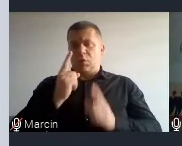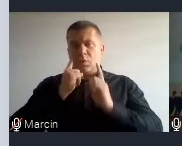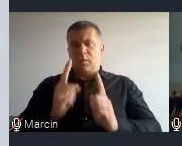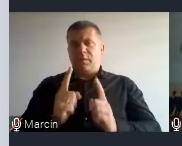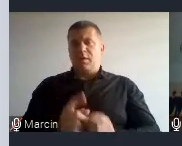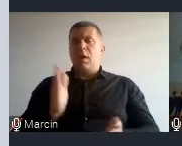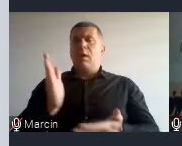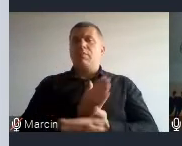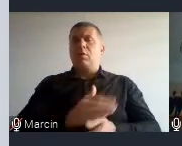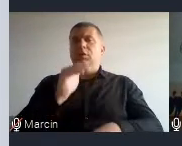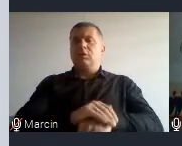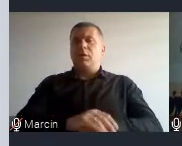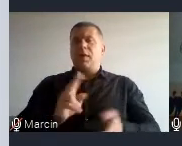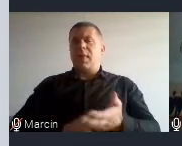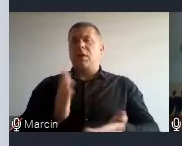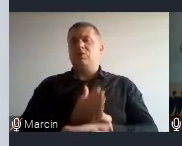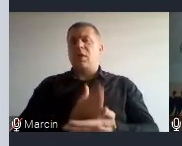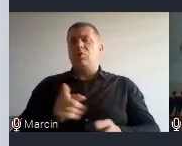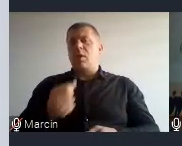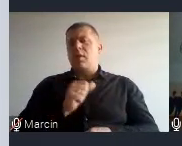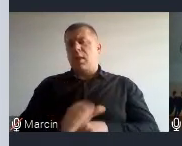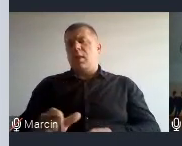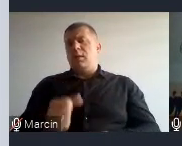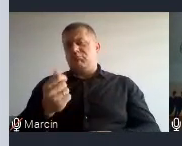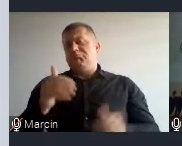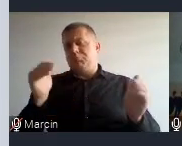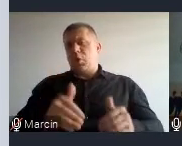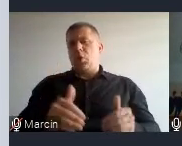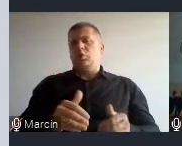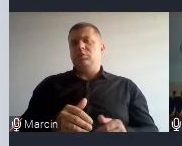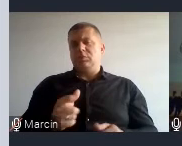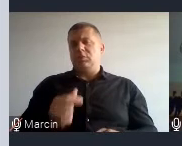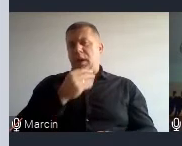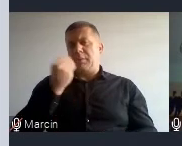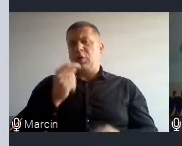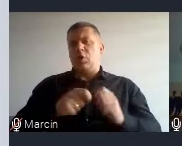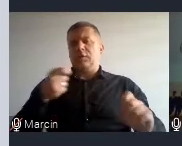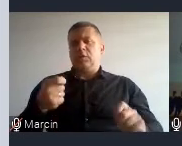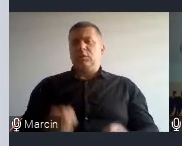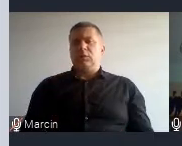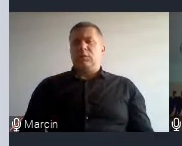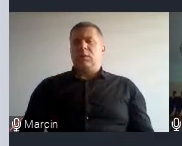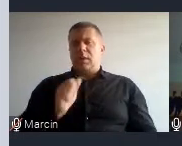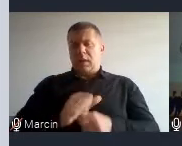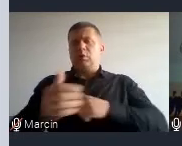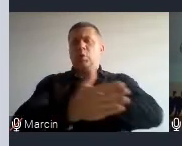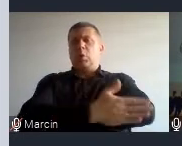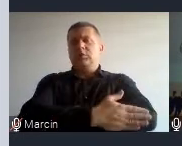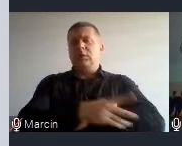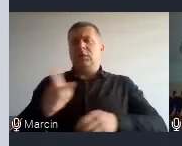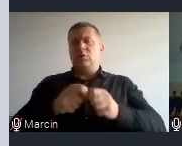Podział zamówienia na części jest jak najbardziej sensownym, bardzo uzasadnionym rozwiązaniem.